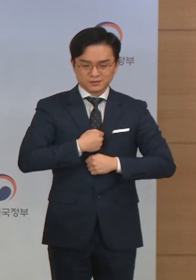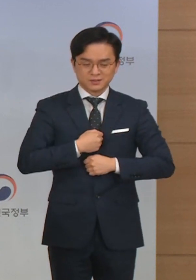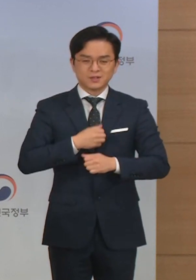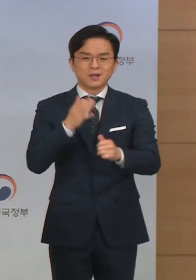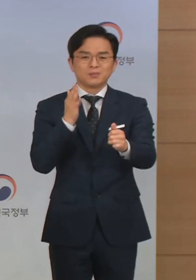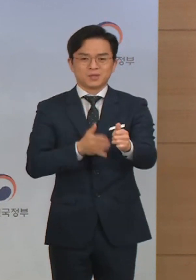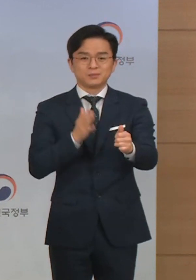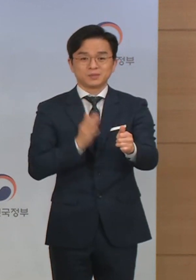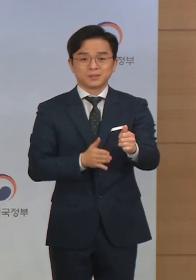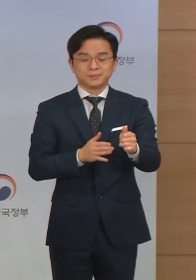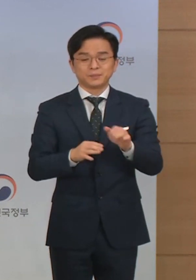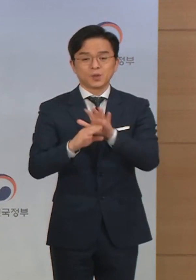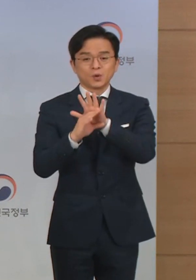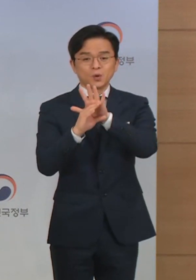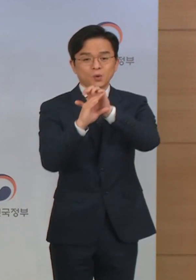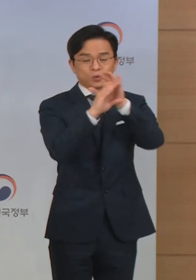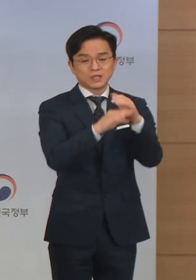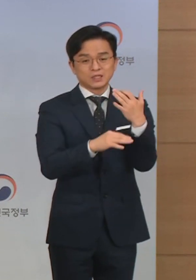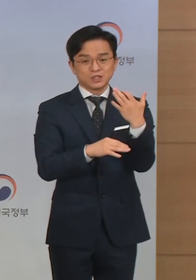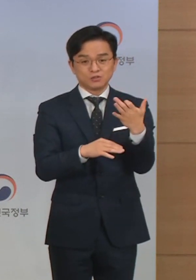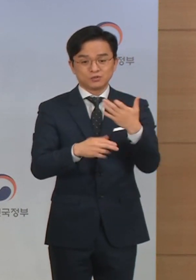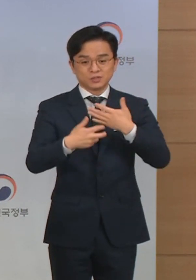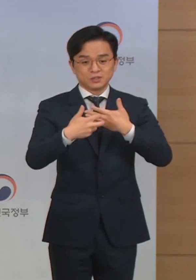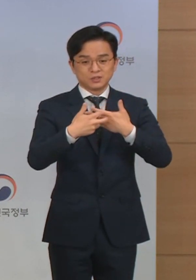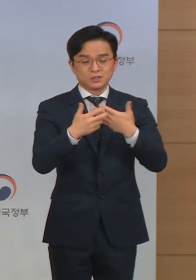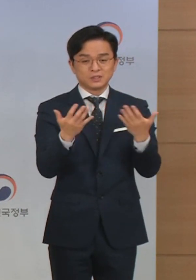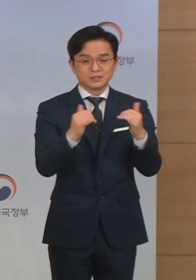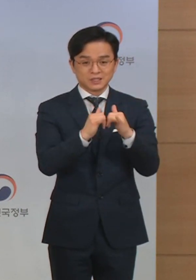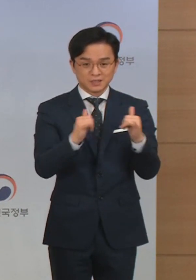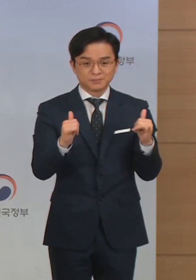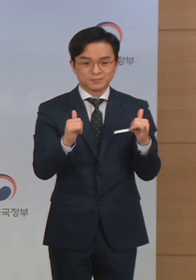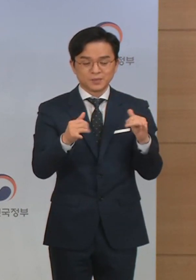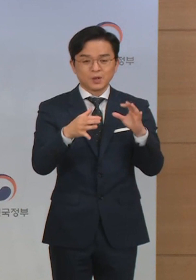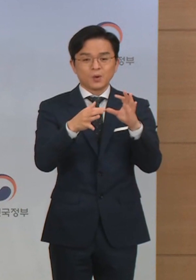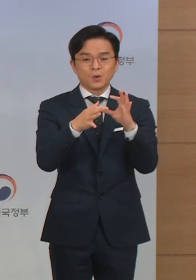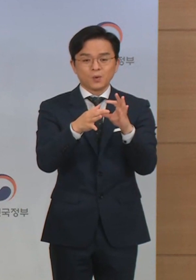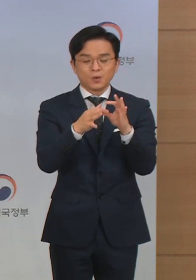코로나19 의료인력 감염예방 관리방안에 대해 설명드리겠습니다